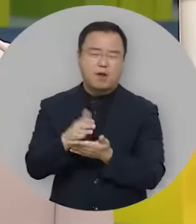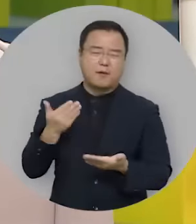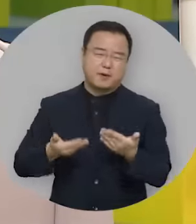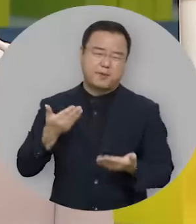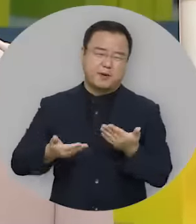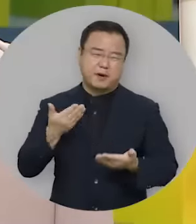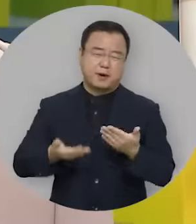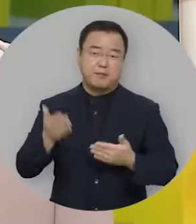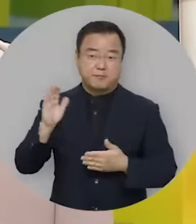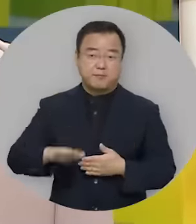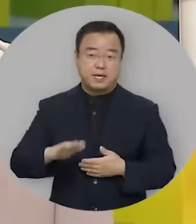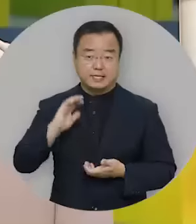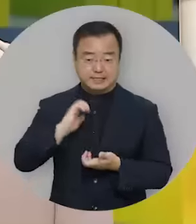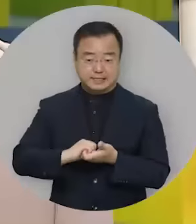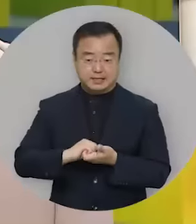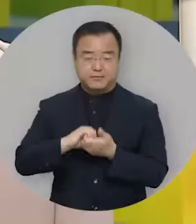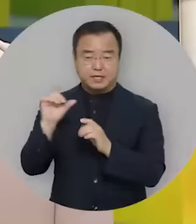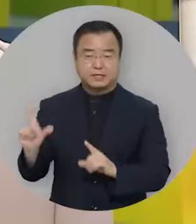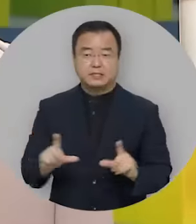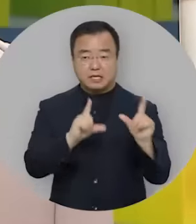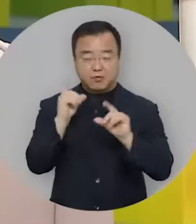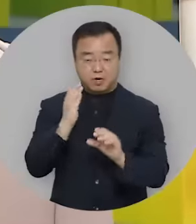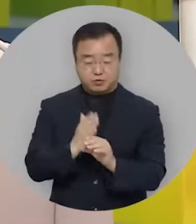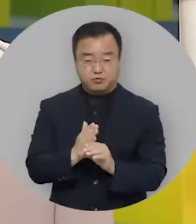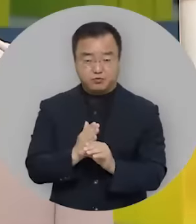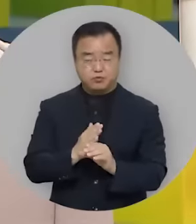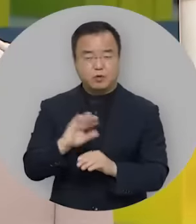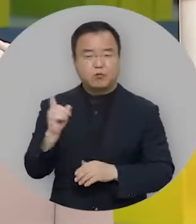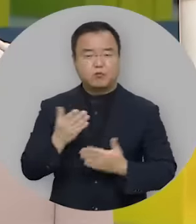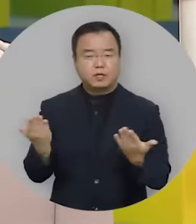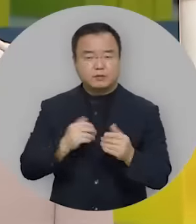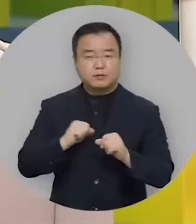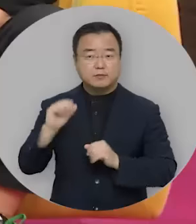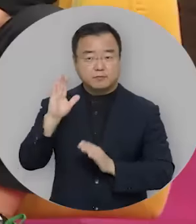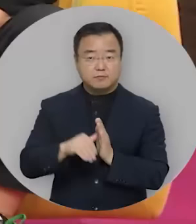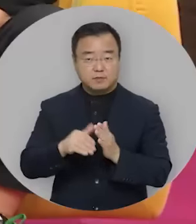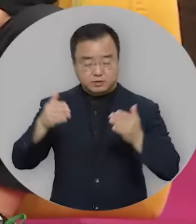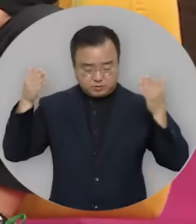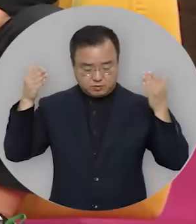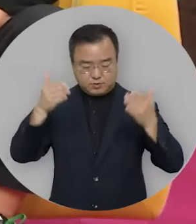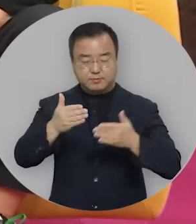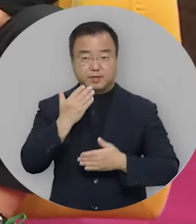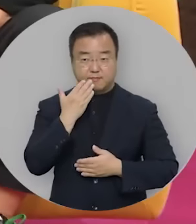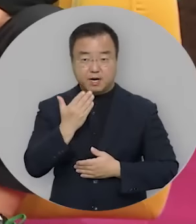그런데 굉장히 제한적인 생활을 하면서 어떤 일을 할 때 집중적으로 하는 게